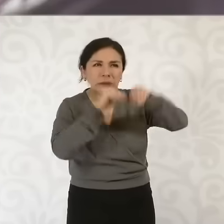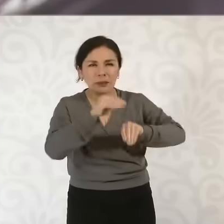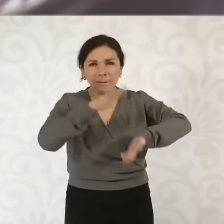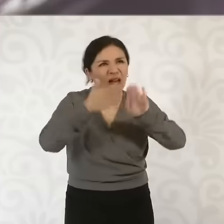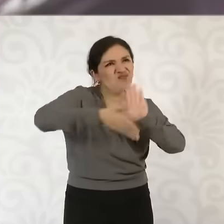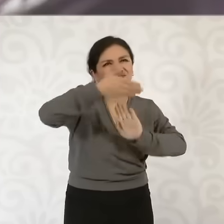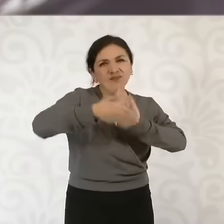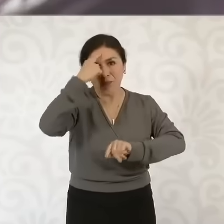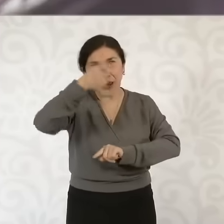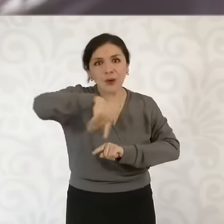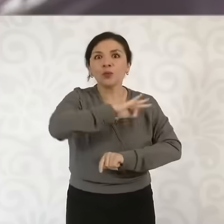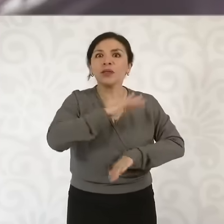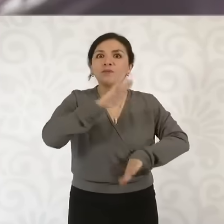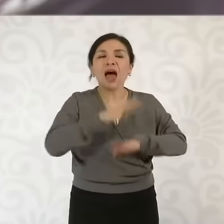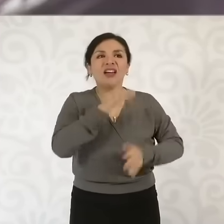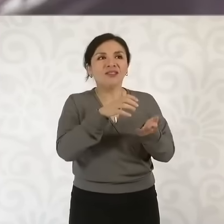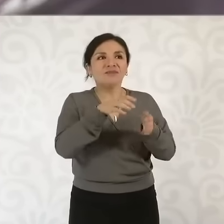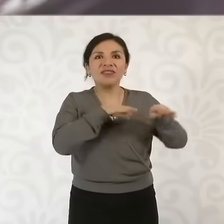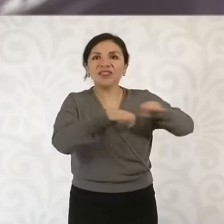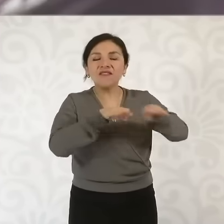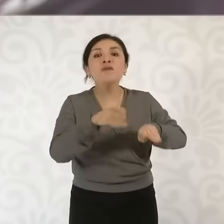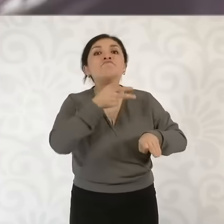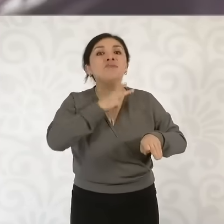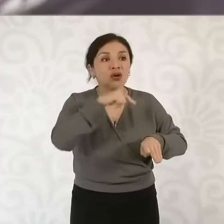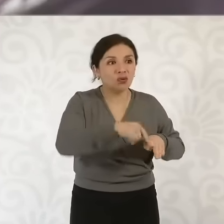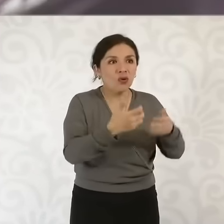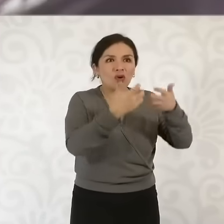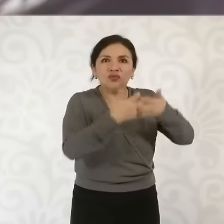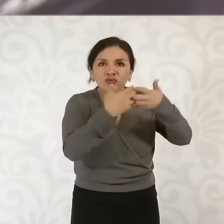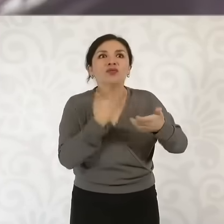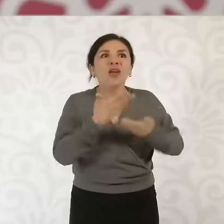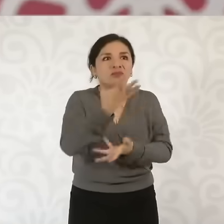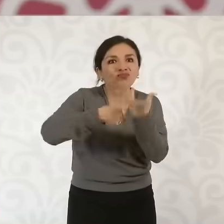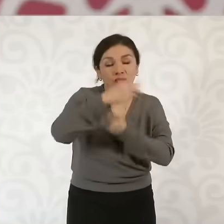podamos darle mayor valor agregado a nuestro crudo, de tal manera que la producción tiene